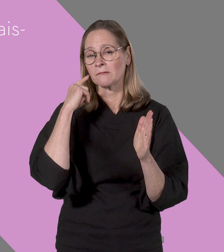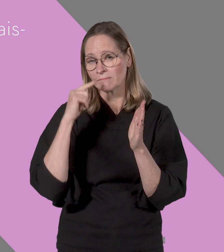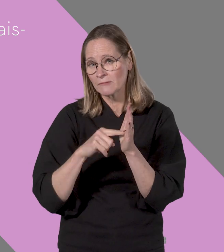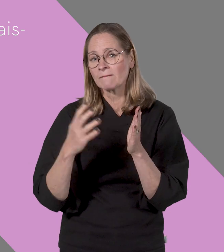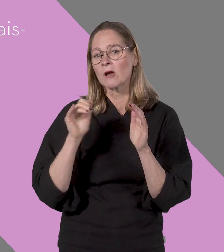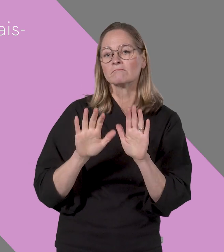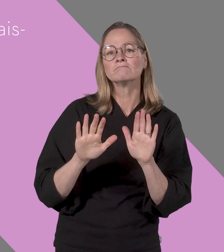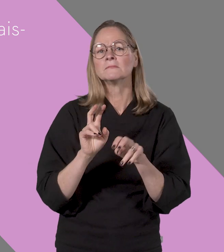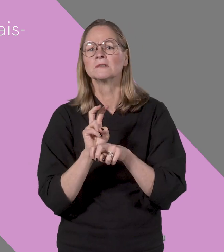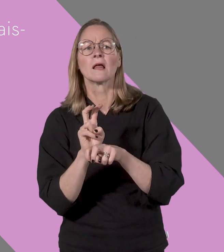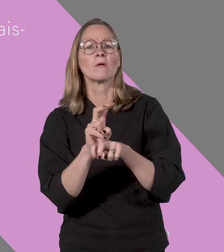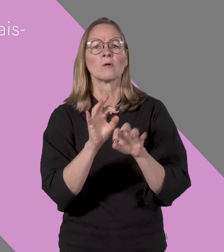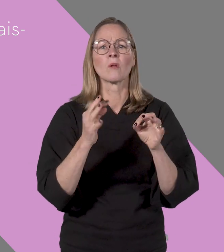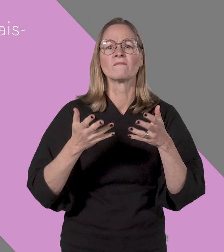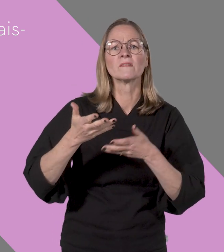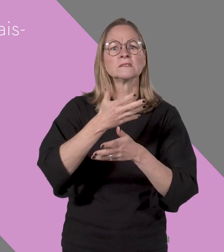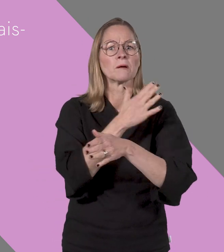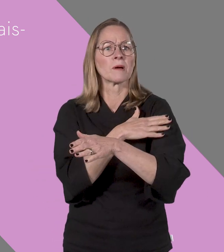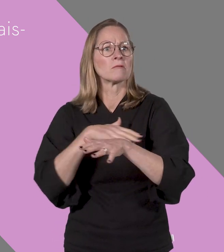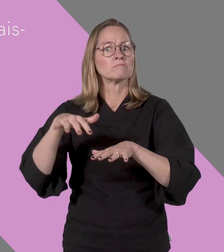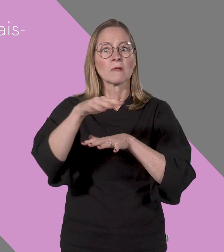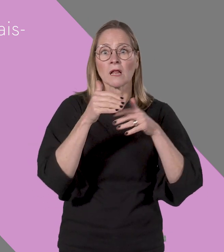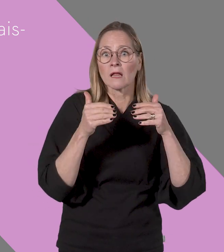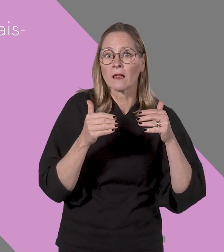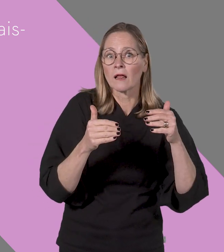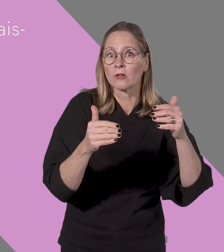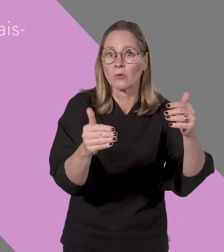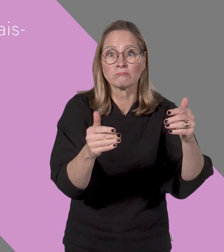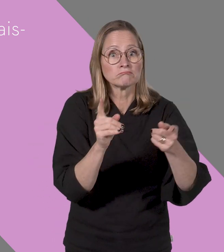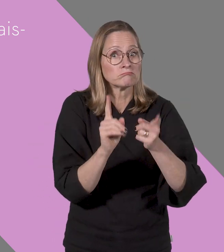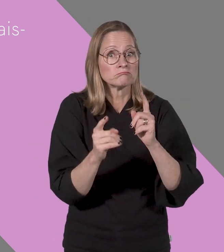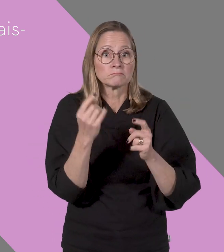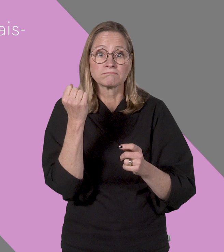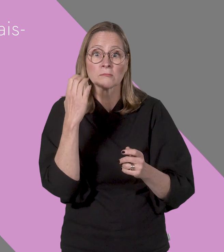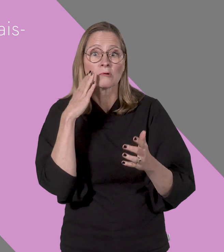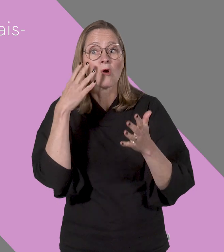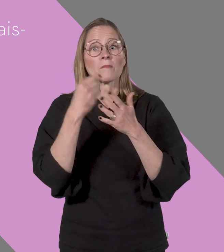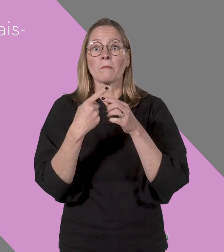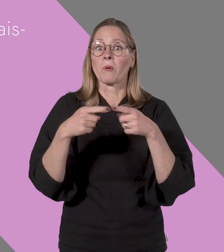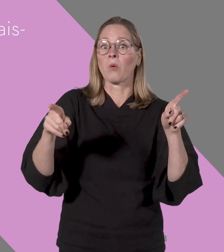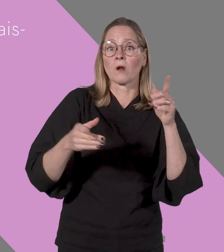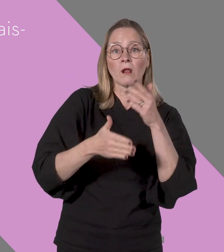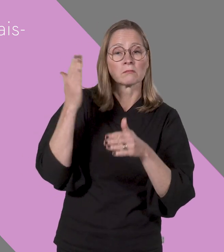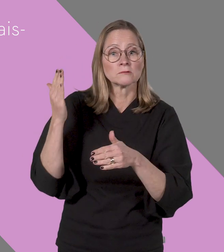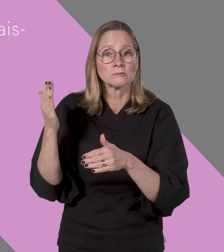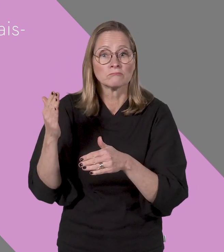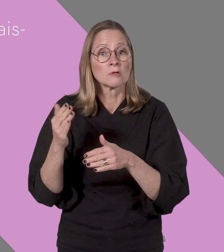seurata viestintäpalveluiden kehittymistä ja mahdollisia korvaavia ratkaisuja -